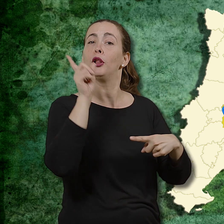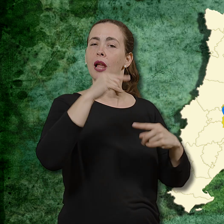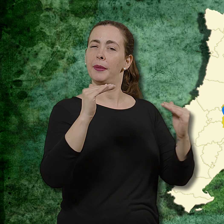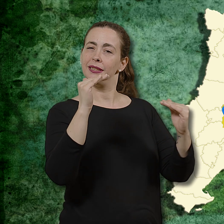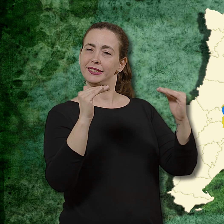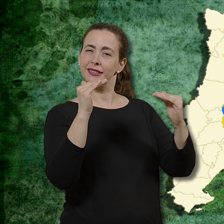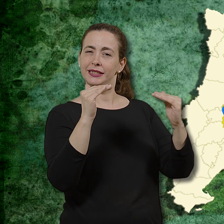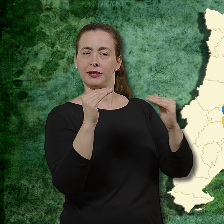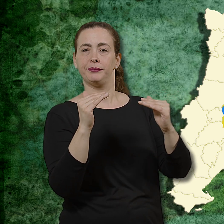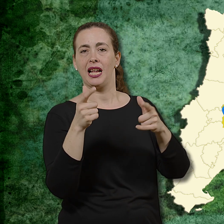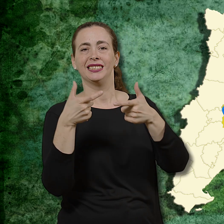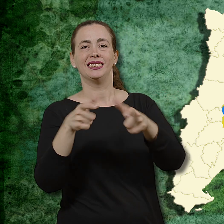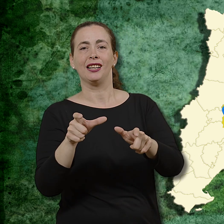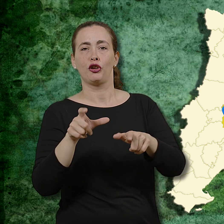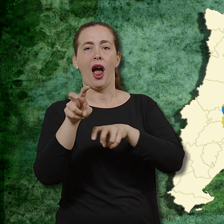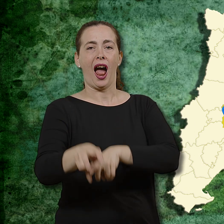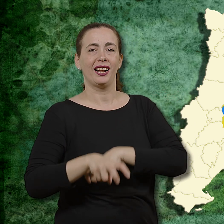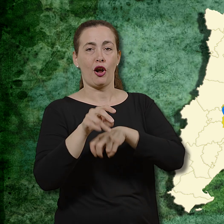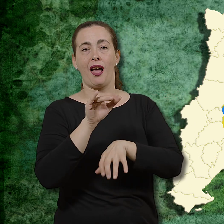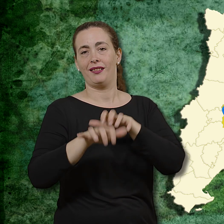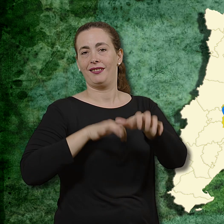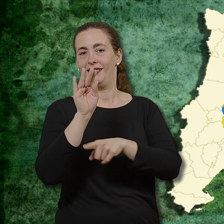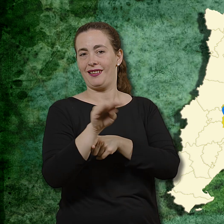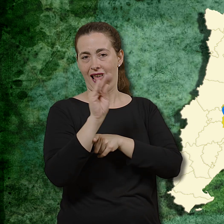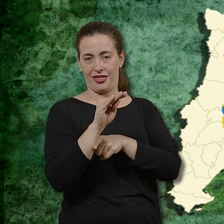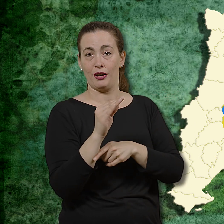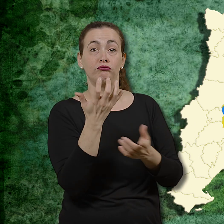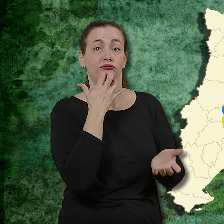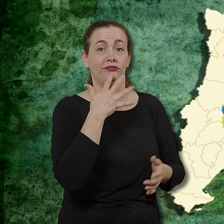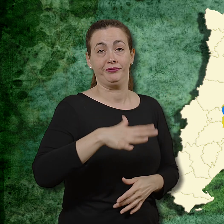que manté l'equilibri amb el sector agrícola i ramader,